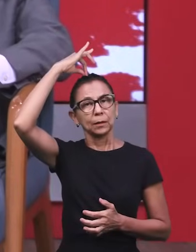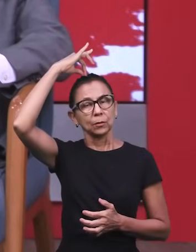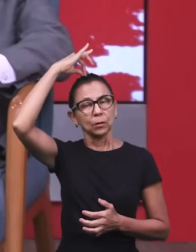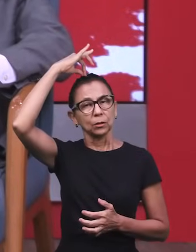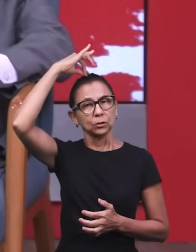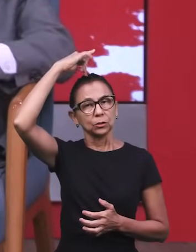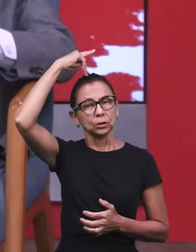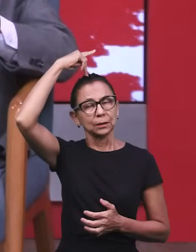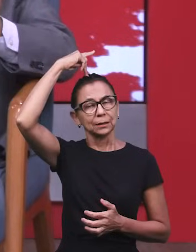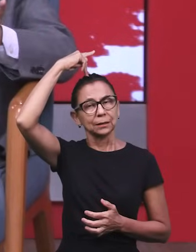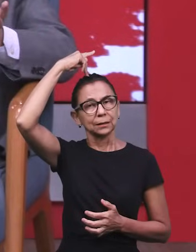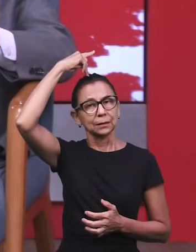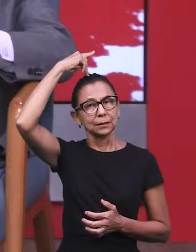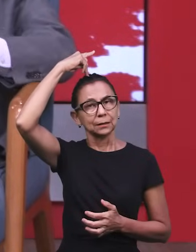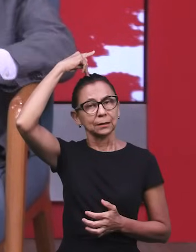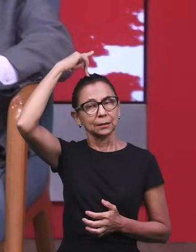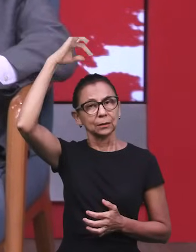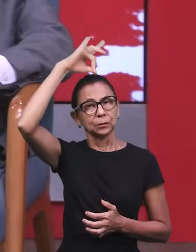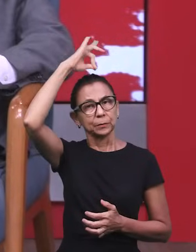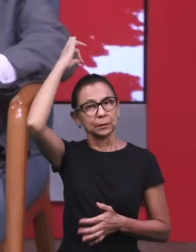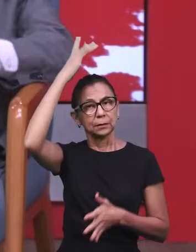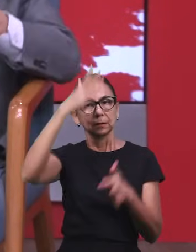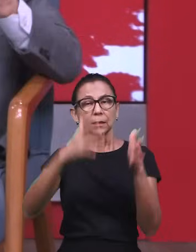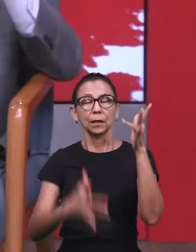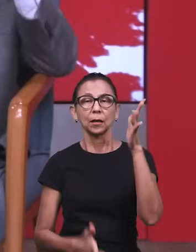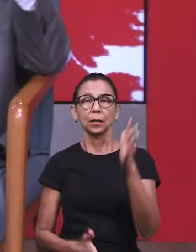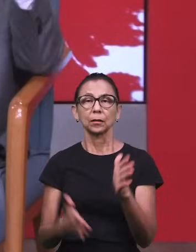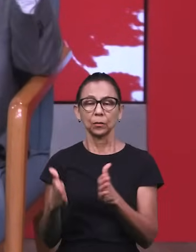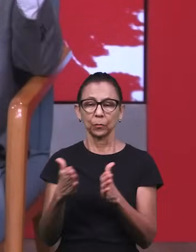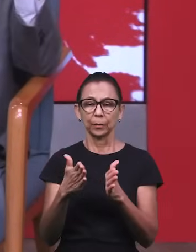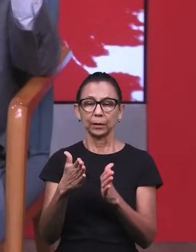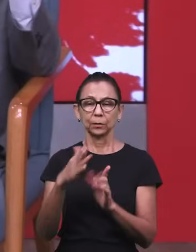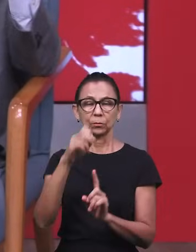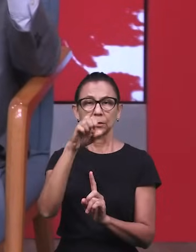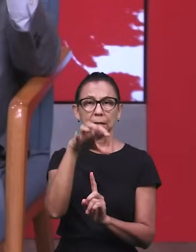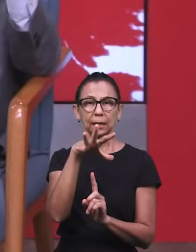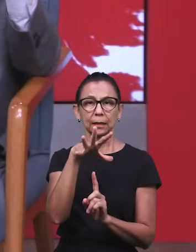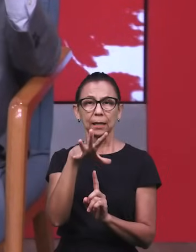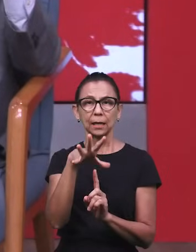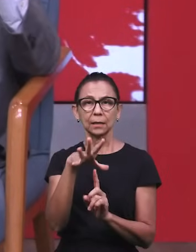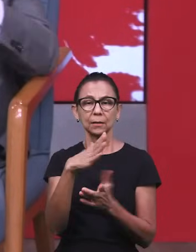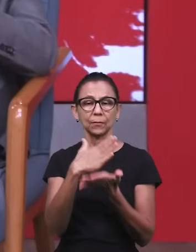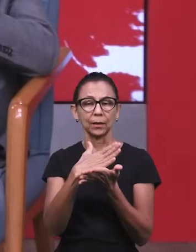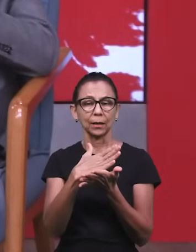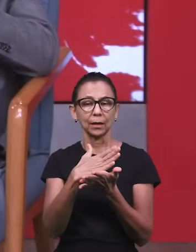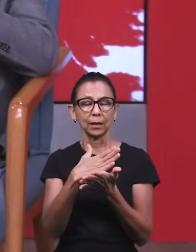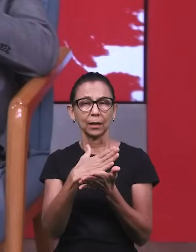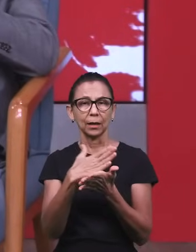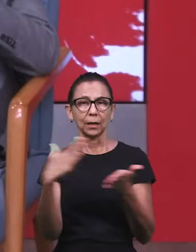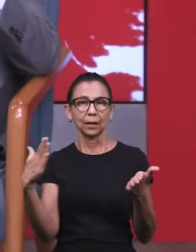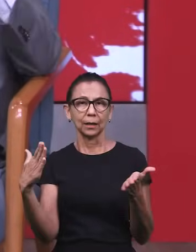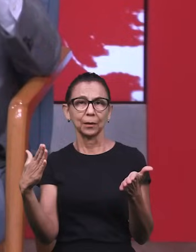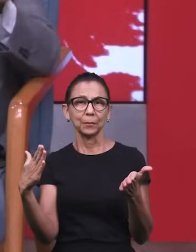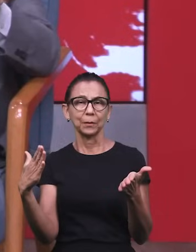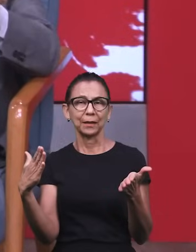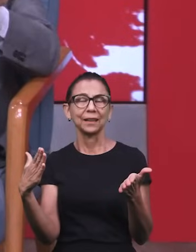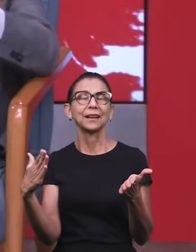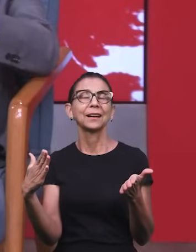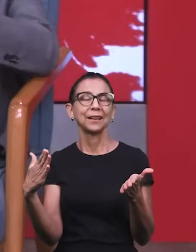Espírito Santo também chamado período da Graça que vai se encerrar com o culminar de toda a